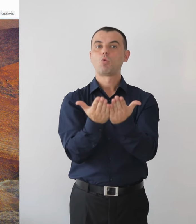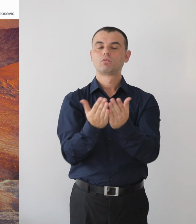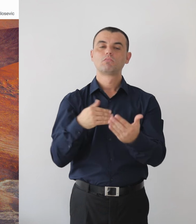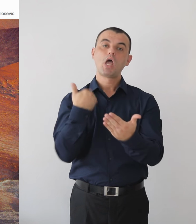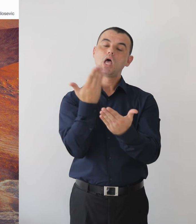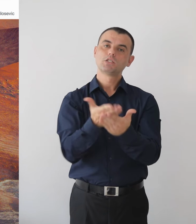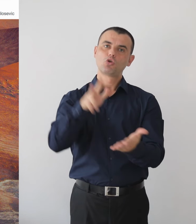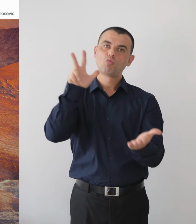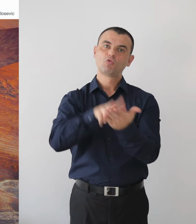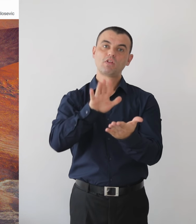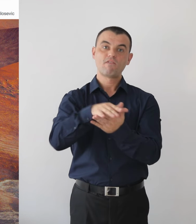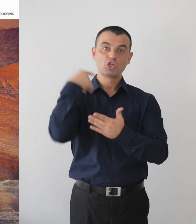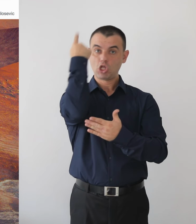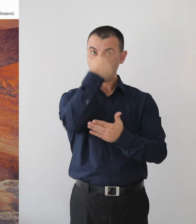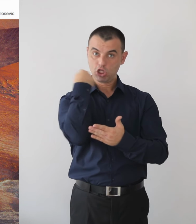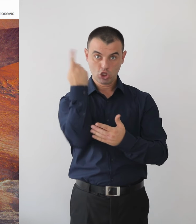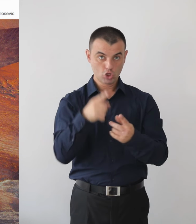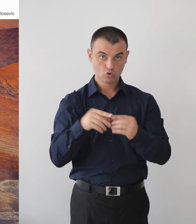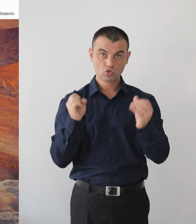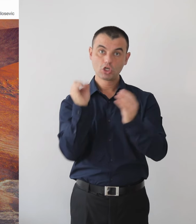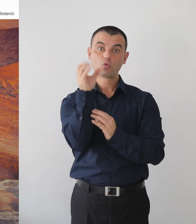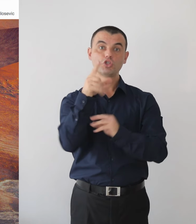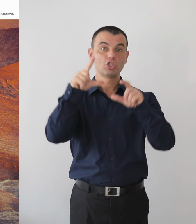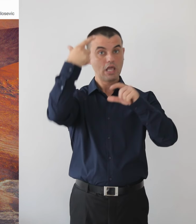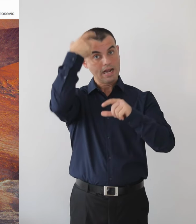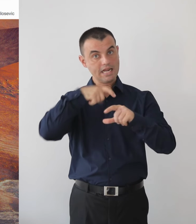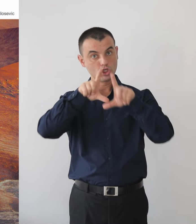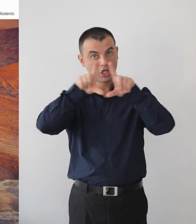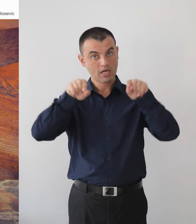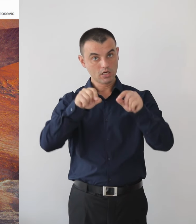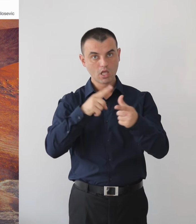След като потвърдите самоличността си, качите валиден документ за самоличност